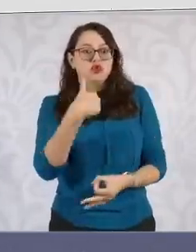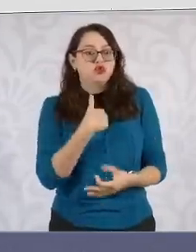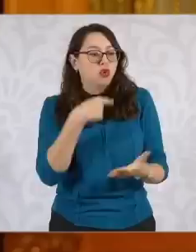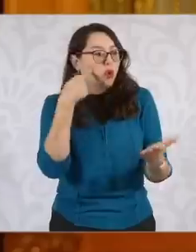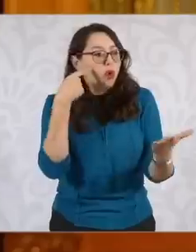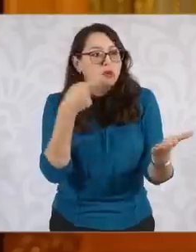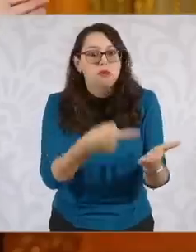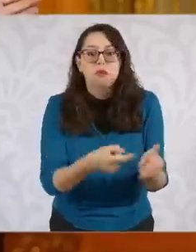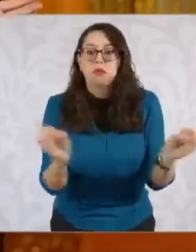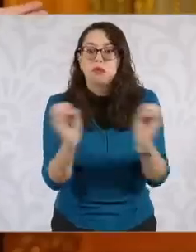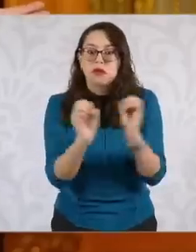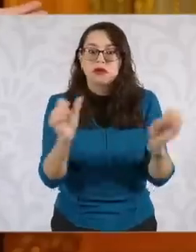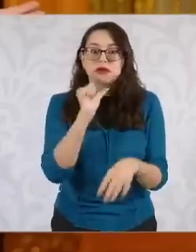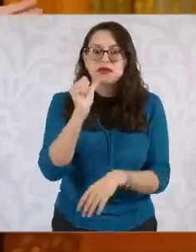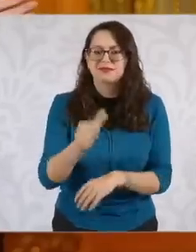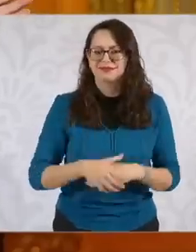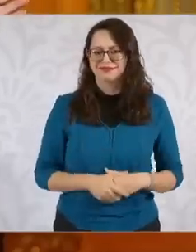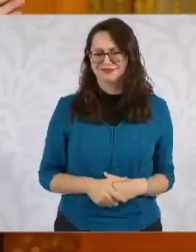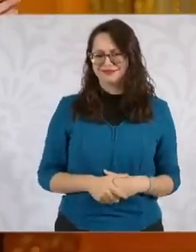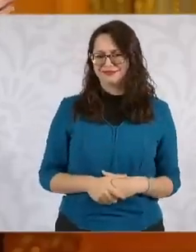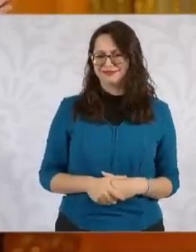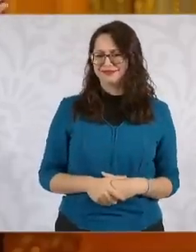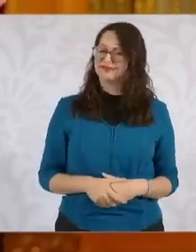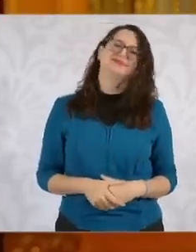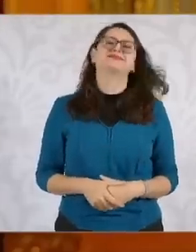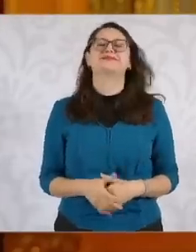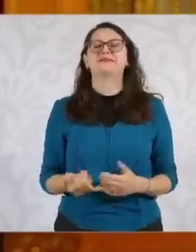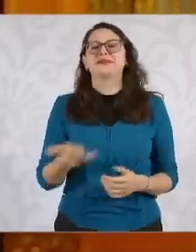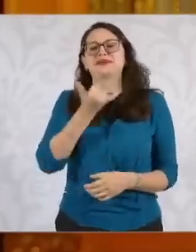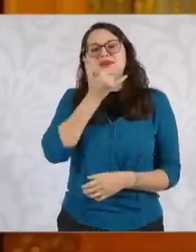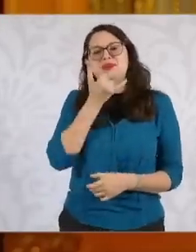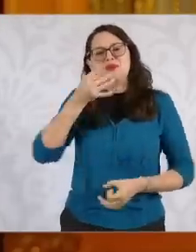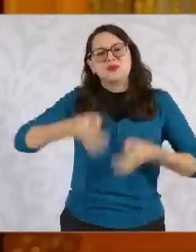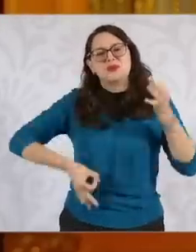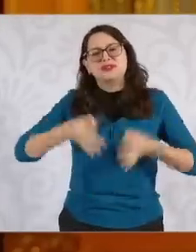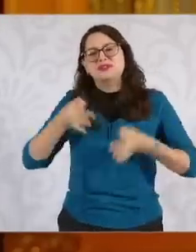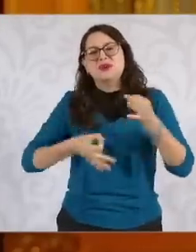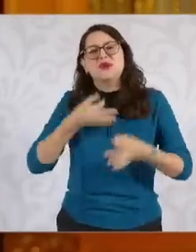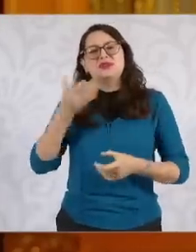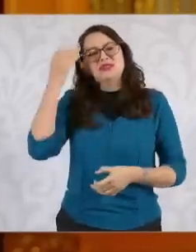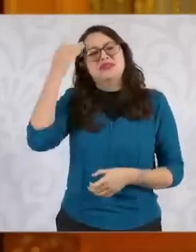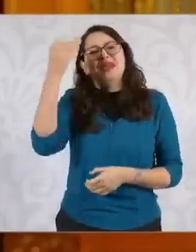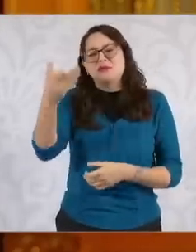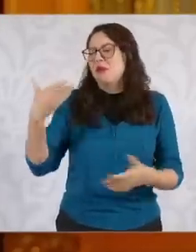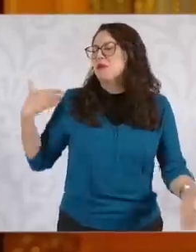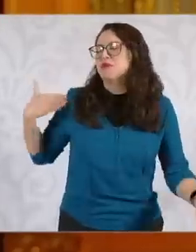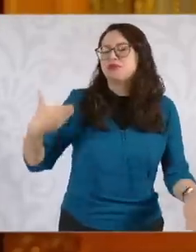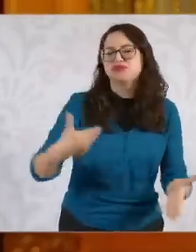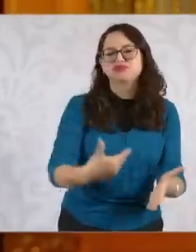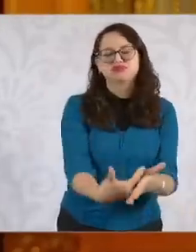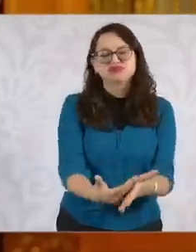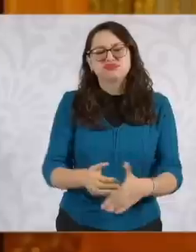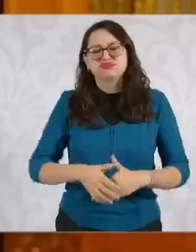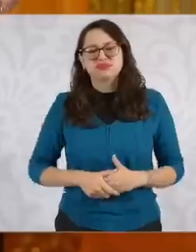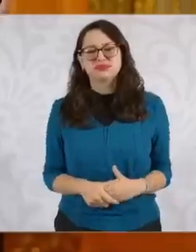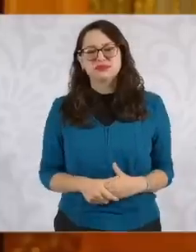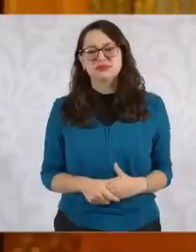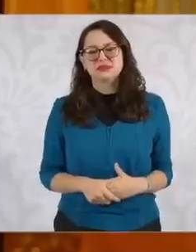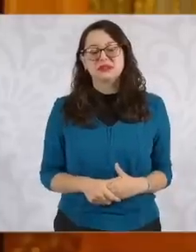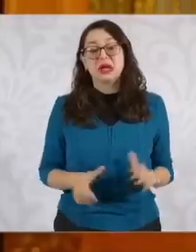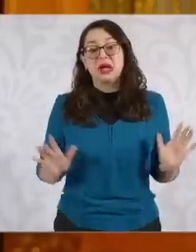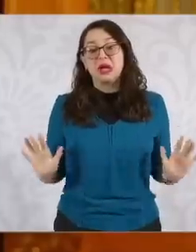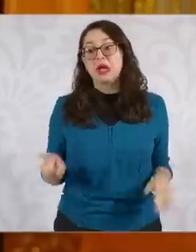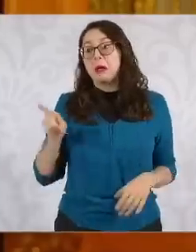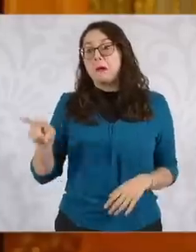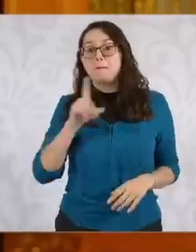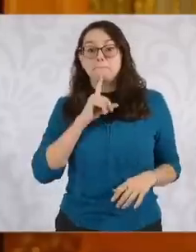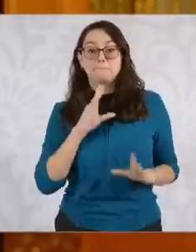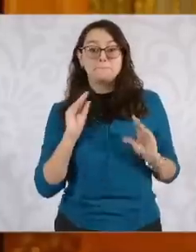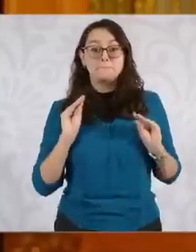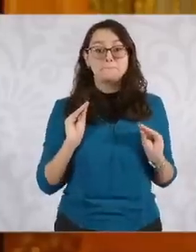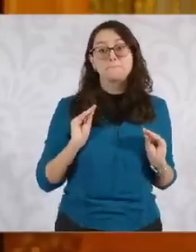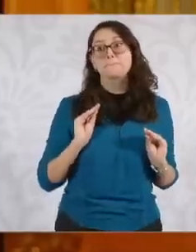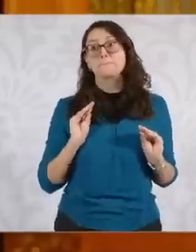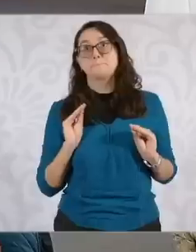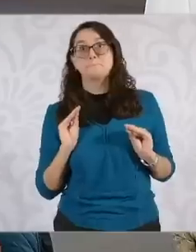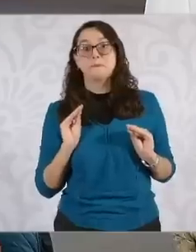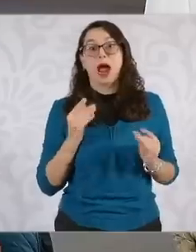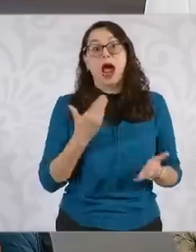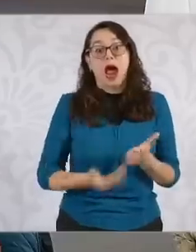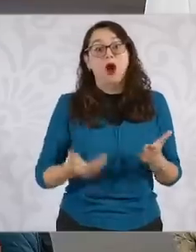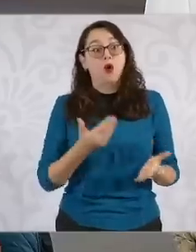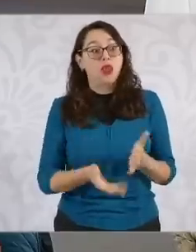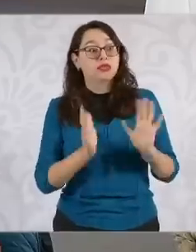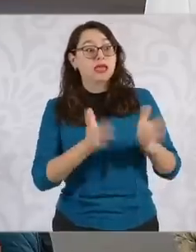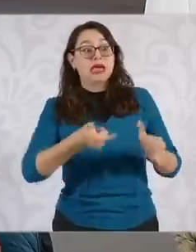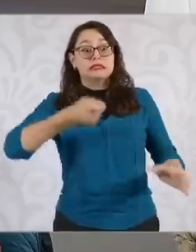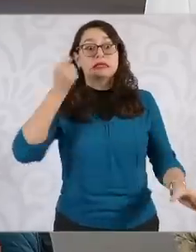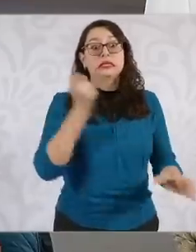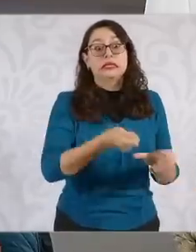Cuánto lleva el juicio 5 años hasta ahora que hay sentencia entonces hay una declaración